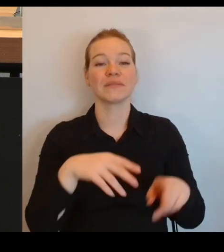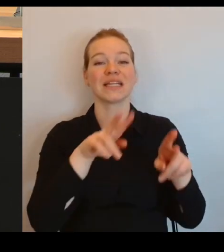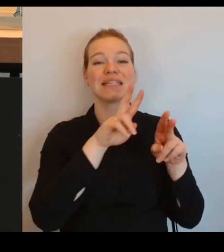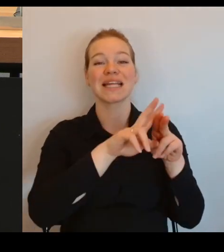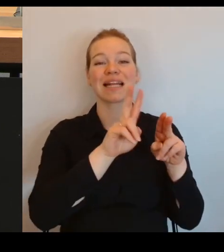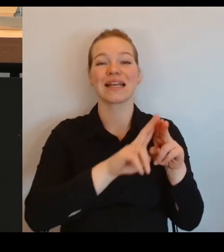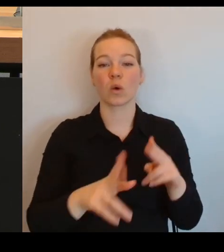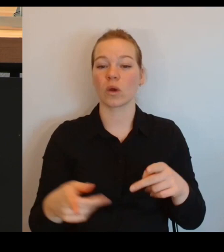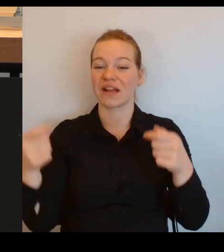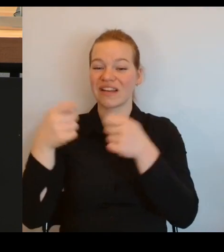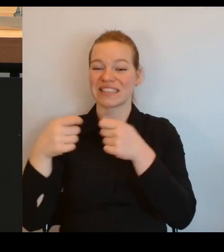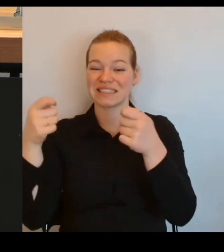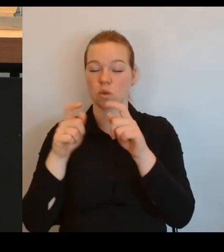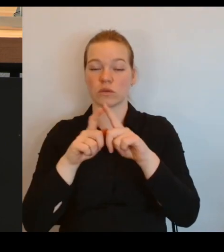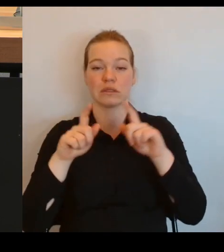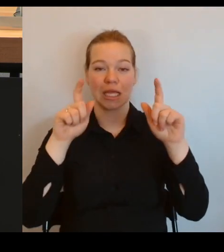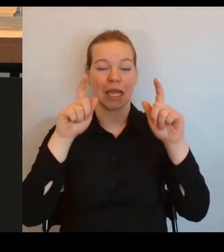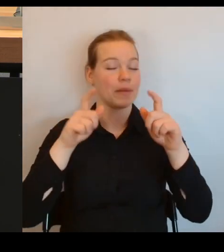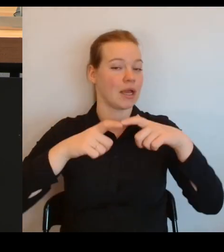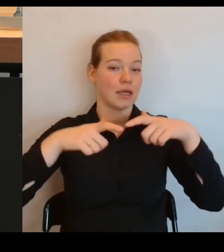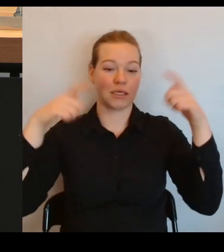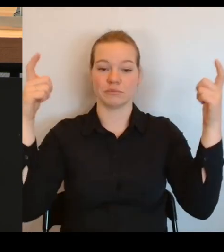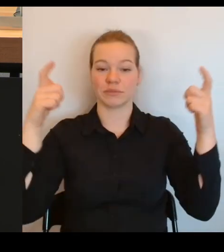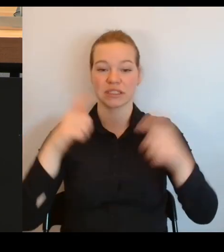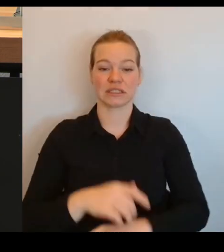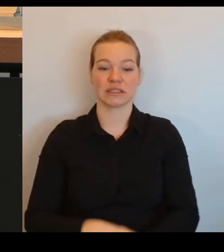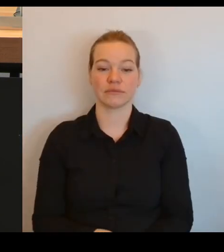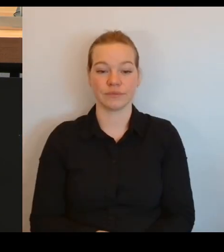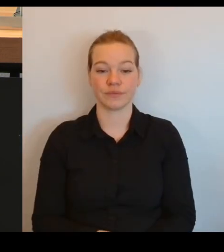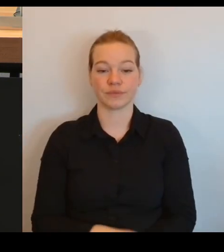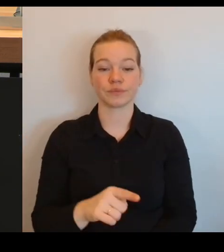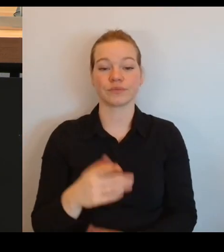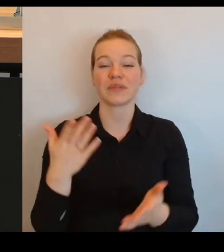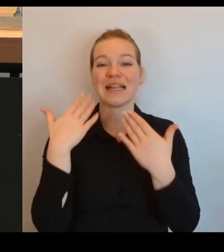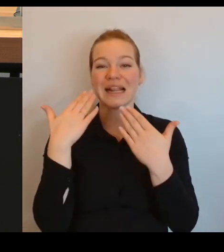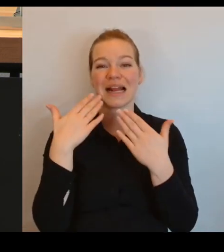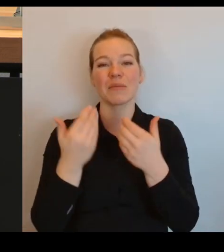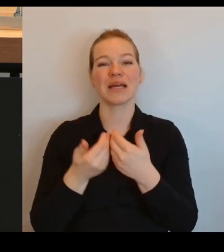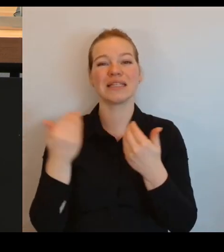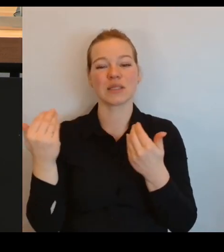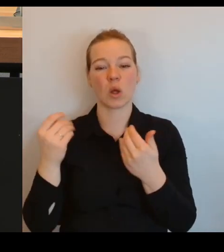Milliarden € ist Gott sei Dank Geschichte. Dank des Urteils des Bundesverfassungsgerichts.